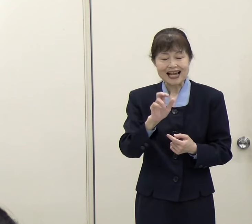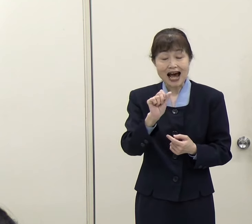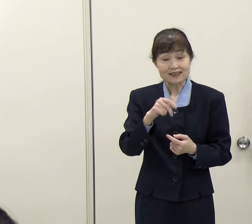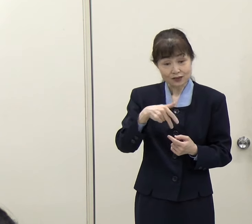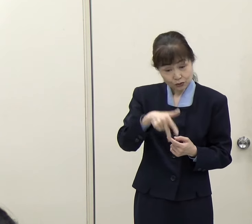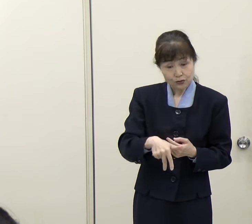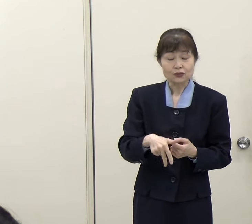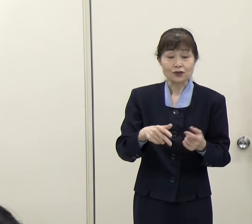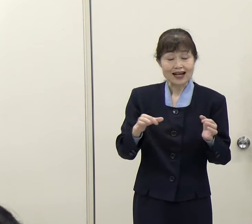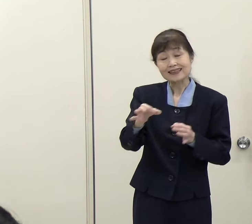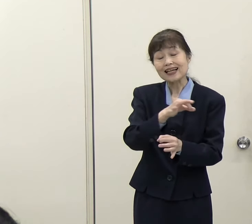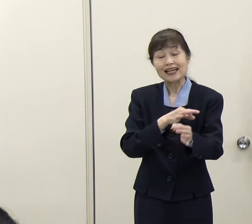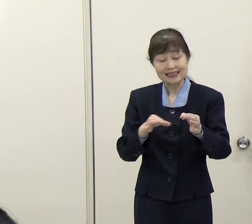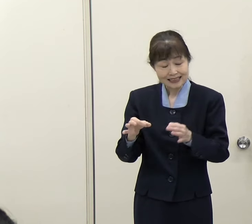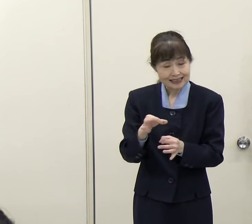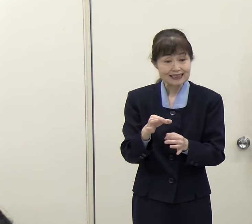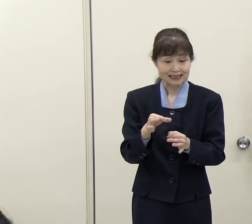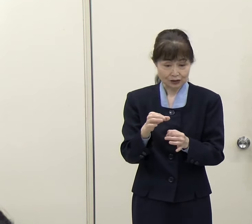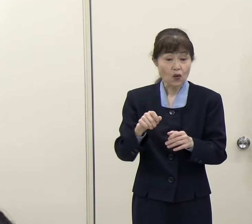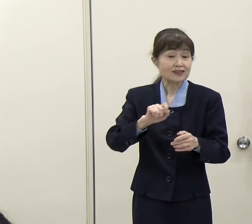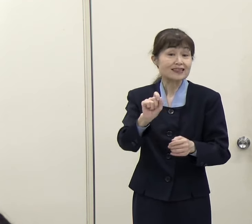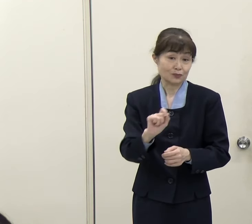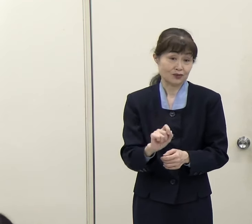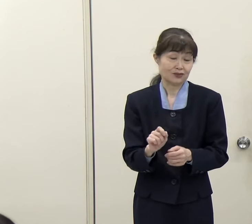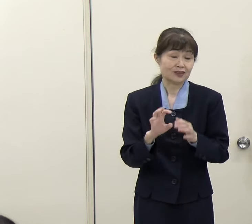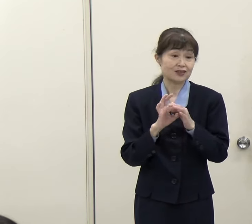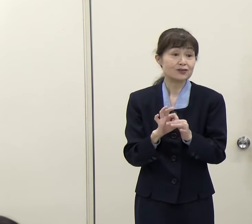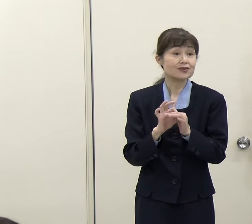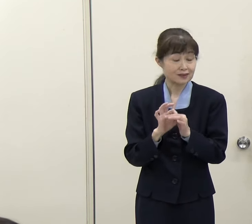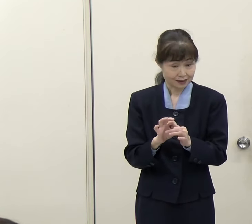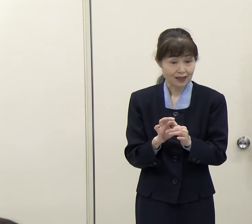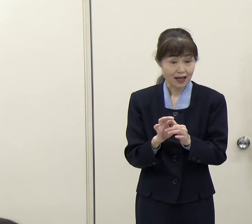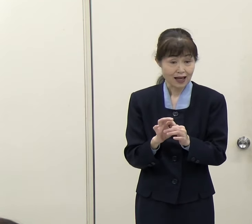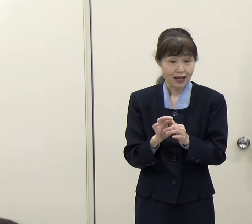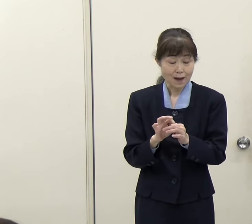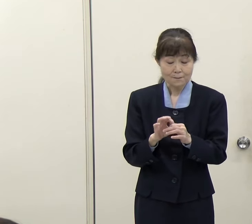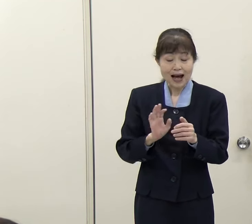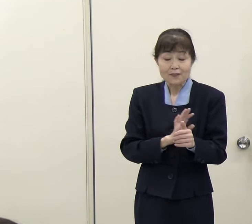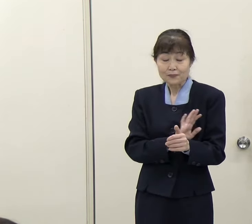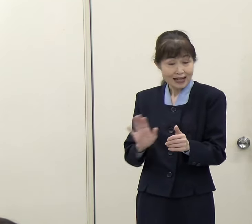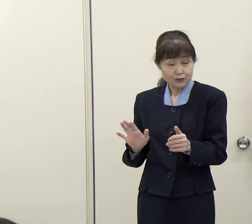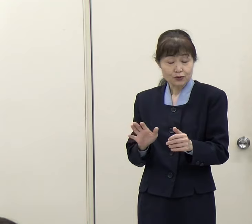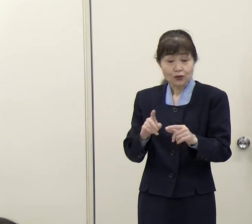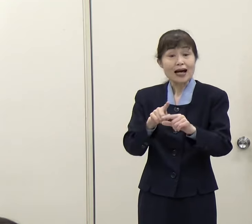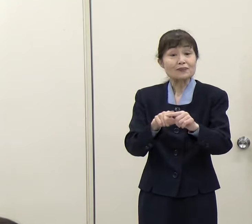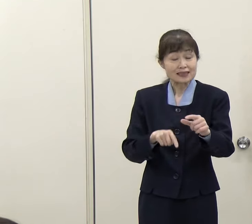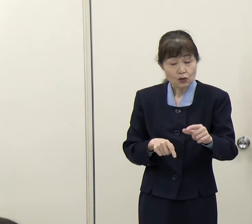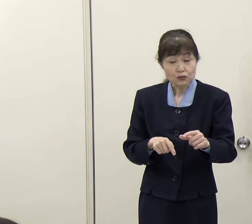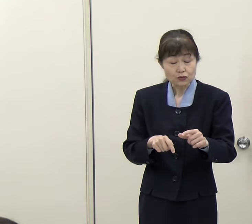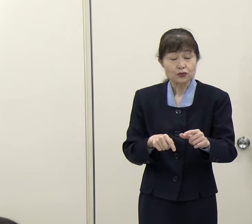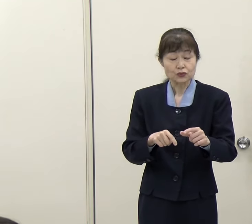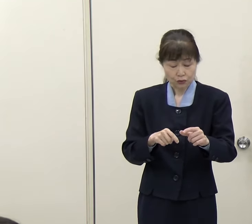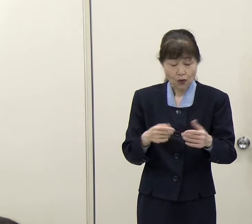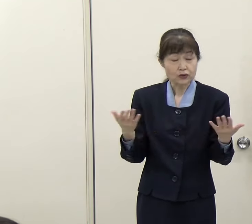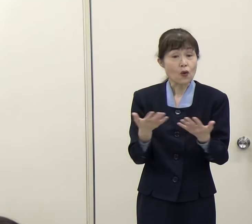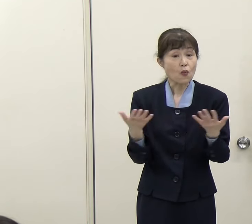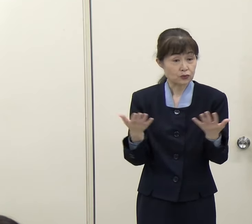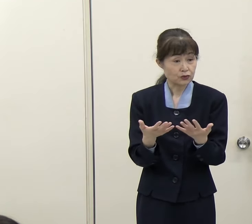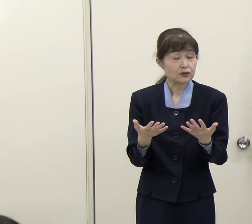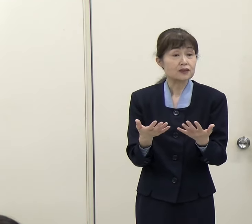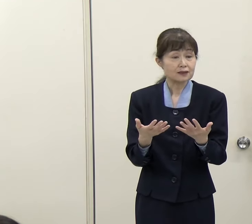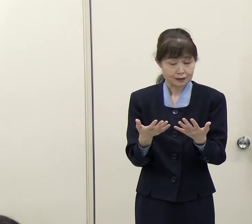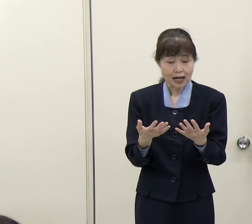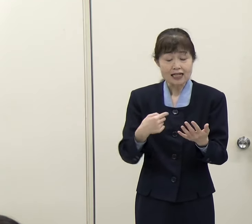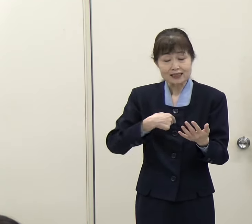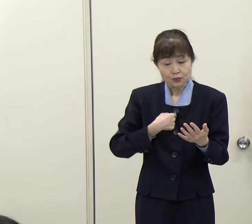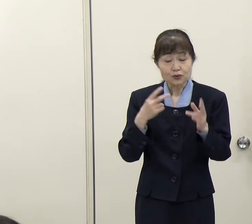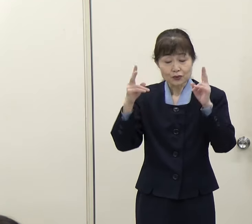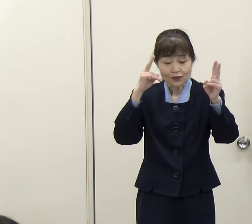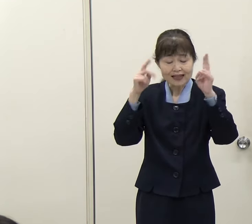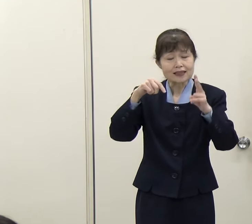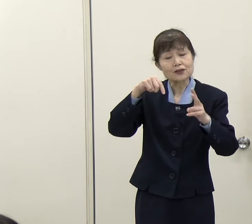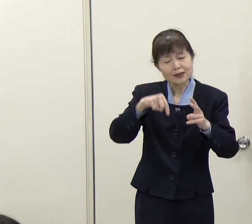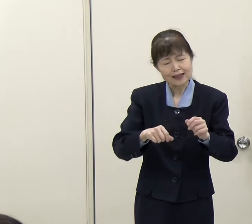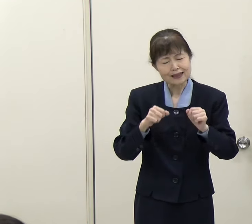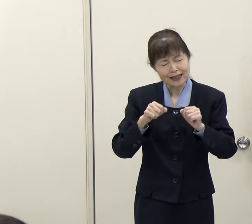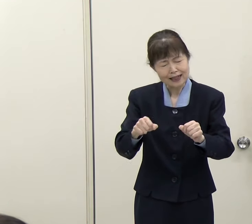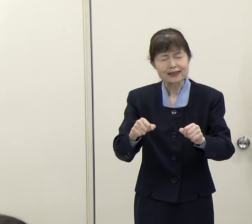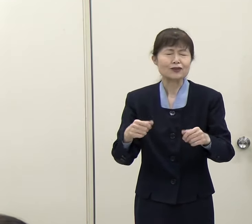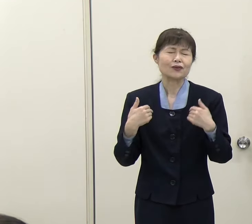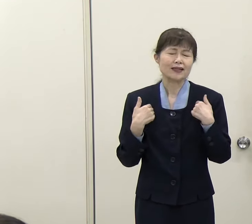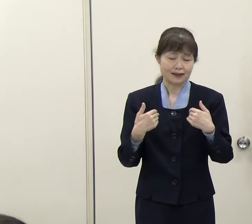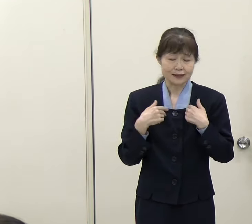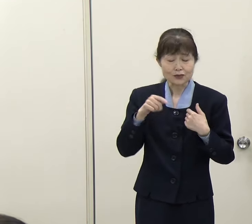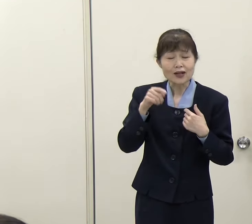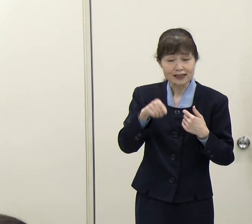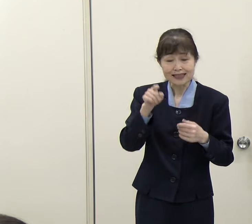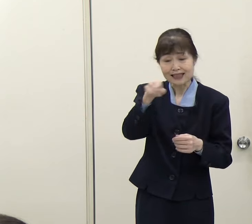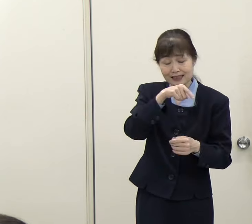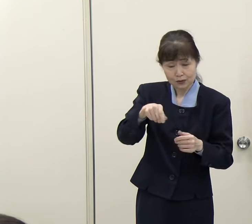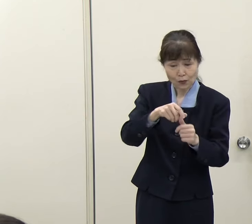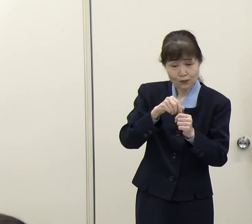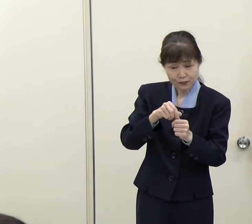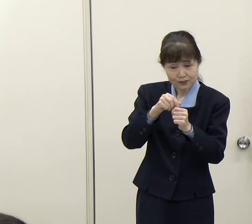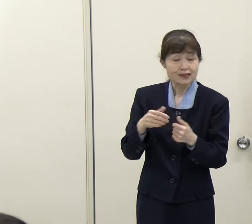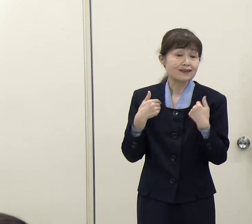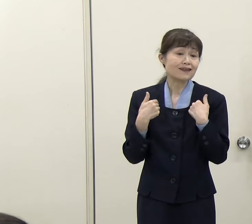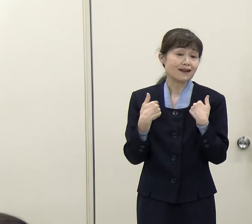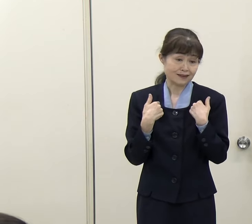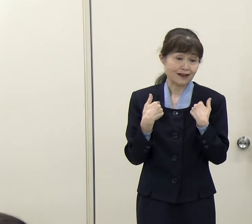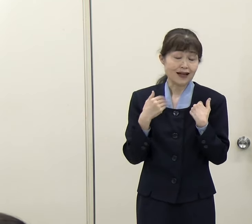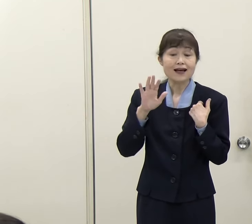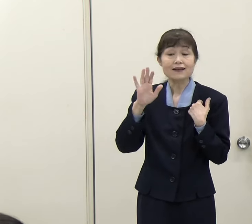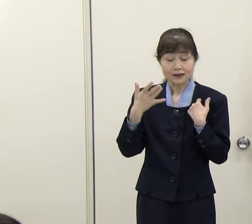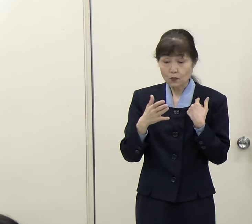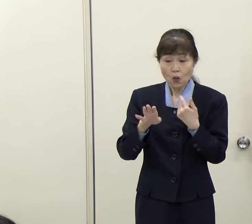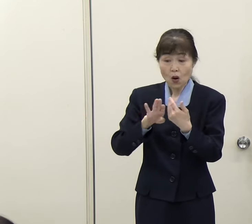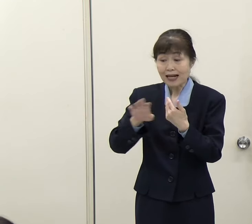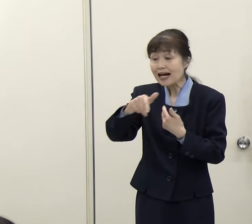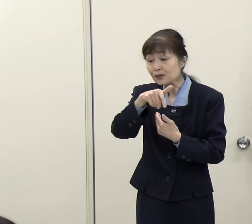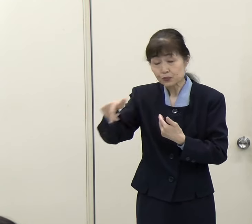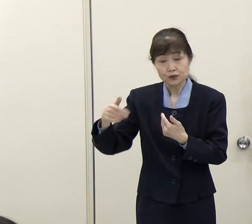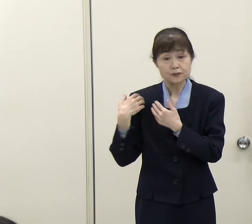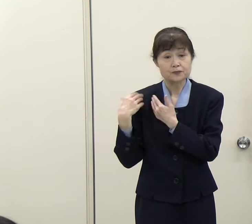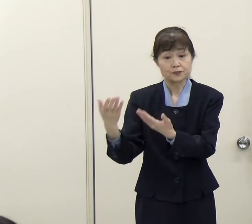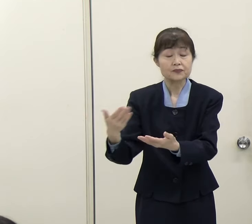いわゆるミドル・バックオフィス業務が今まで自社内で行う必要がありましたが、アウトソーシングできるようになりました。